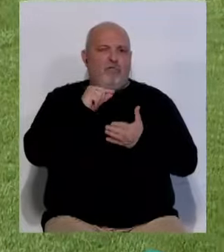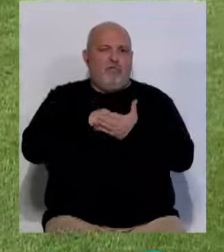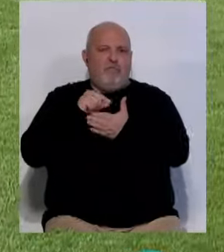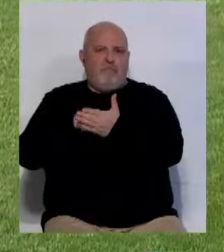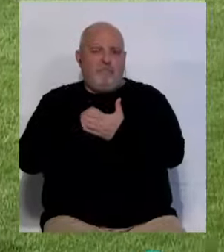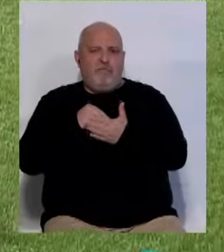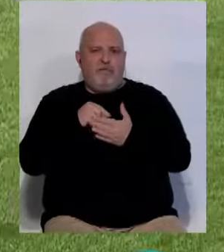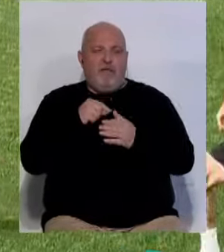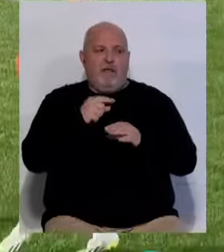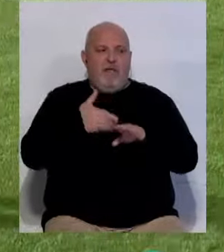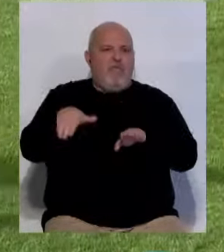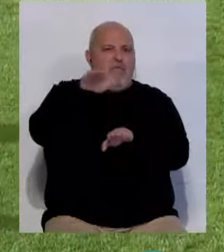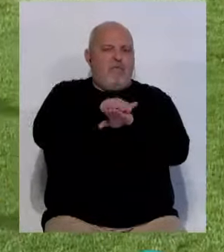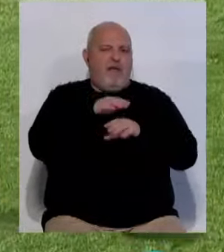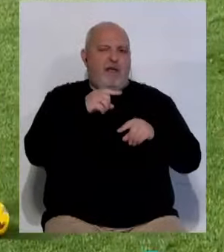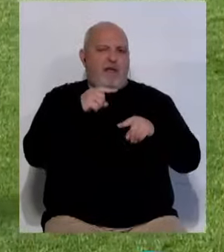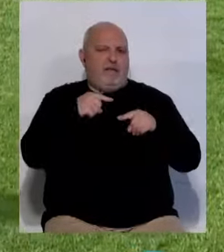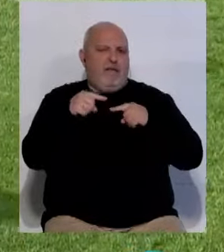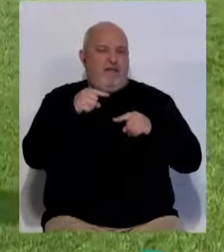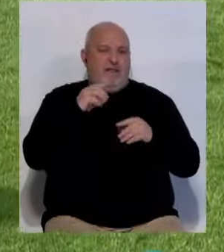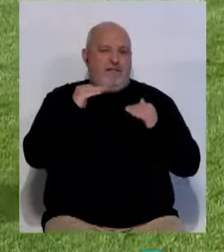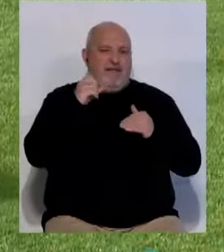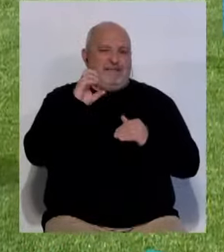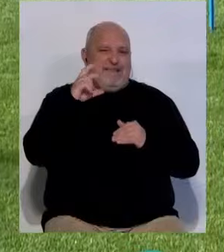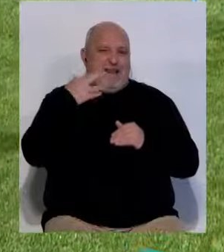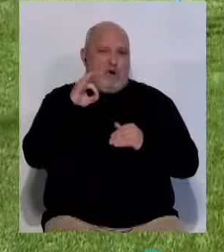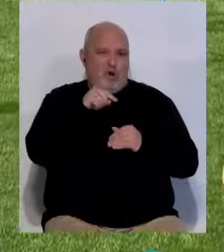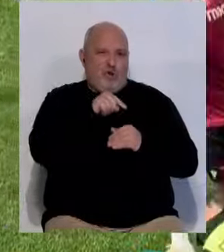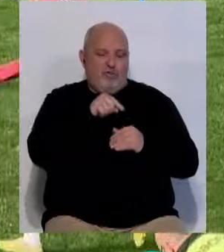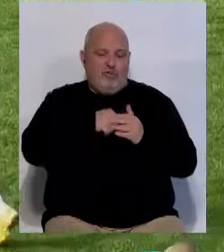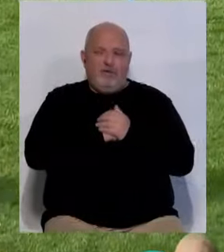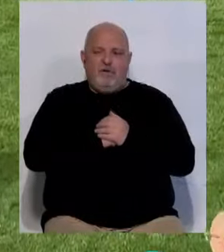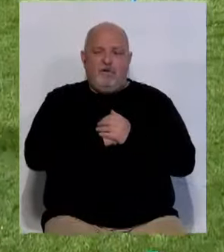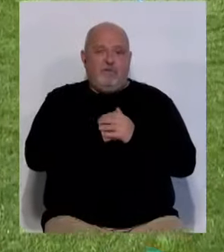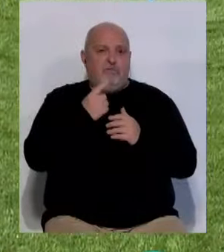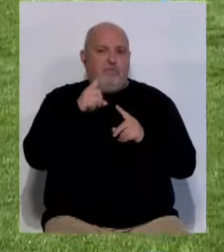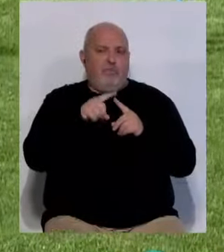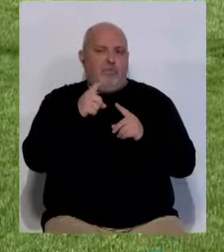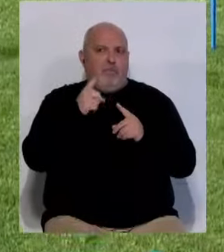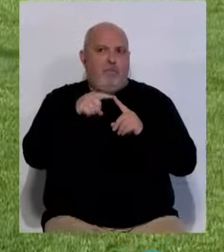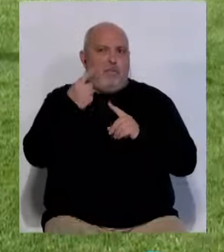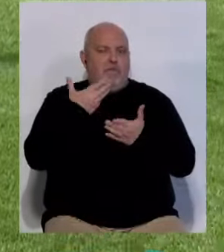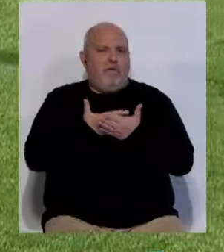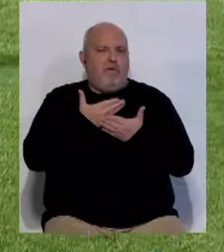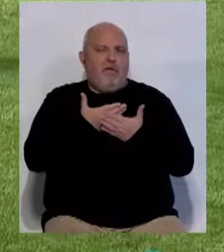del entrenador que además estaba Claro que era por encima del entrenador de la voluntad del entrenador porque se ha demostrado a posterior y no el entrenador no ha contado con esos dos